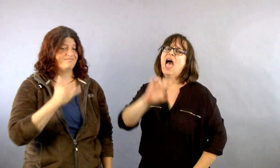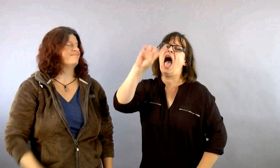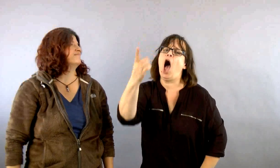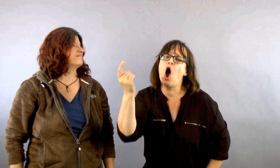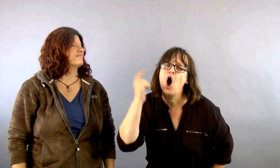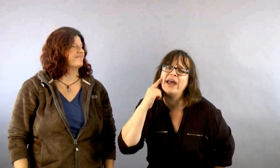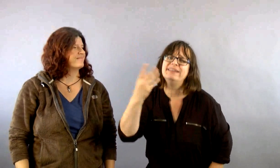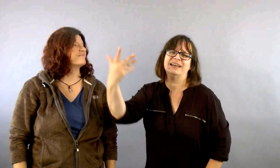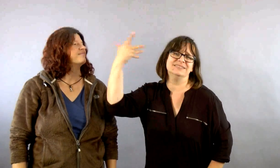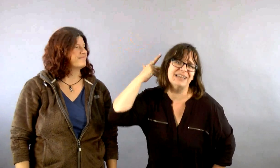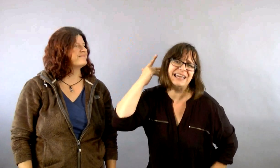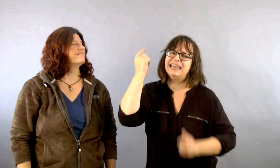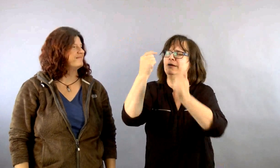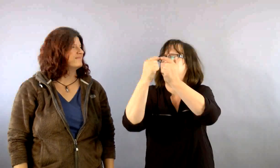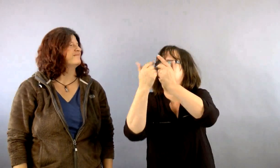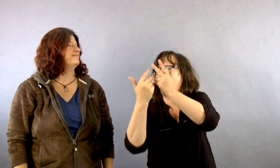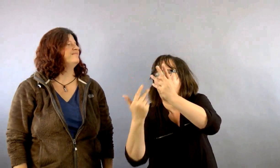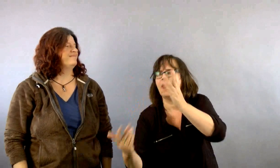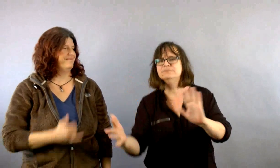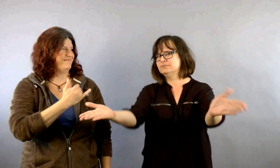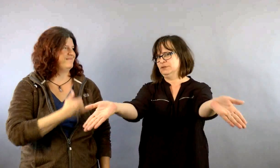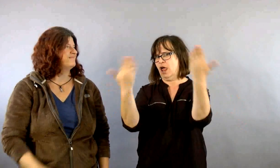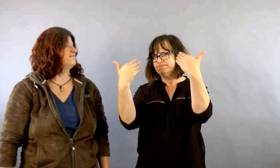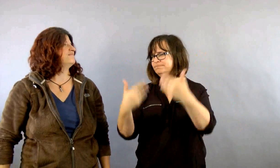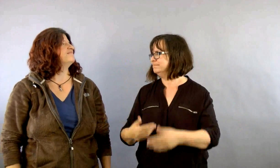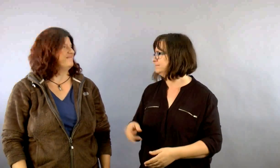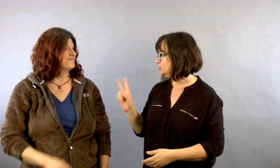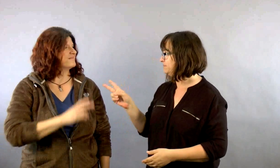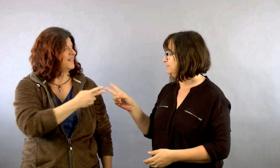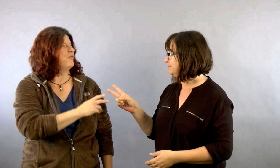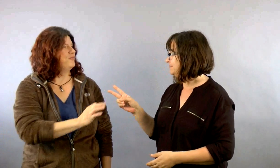alle Gehörlosen in Bayern, alle Hörende, alle CI-Träger und noch viel mehr - kommt, alle sind herzlich eingeladen!